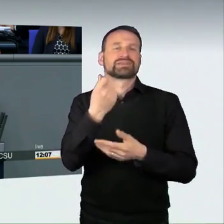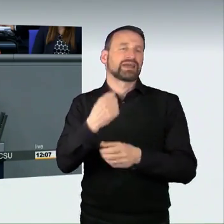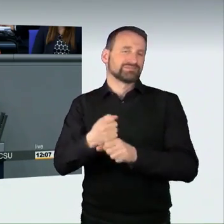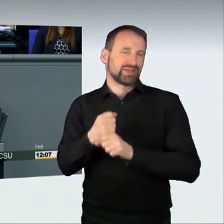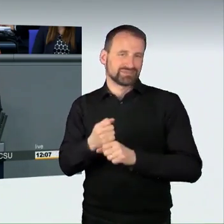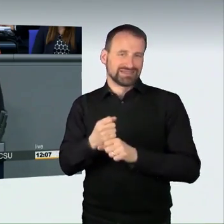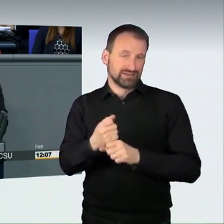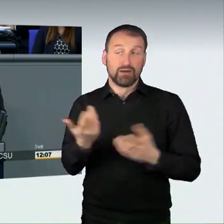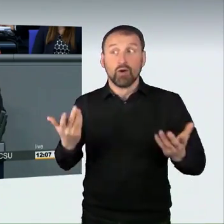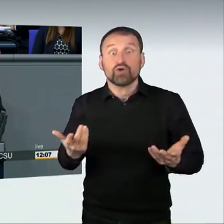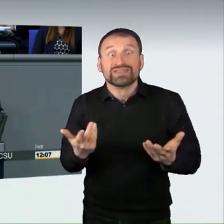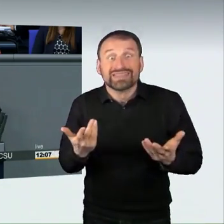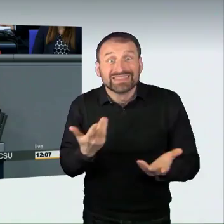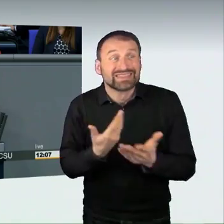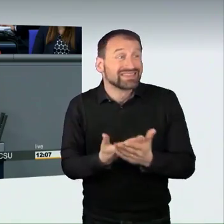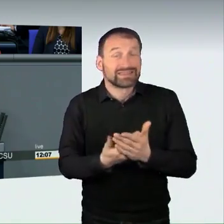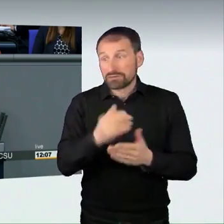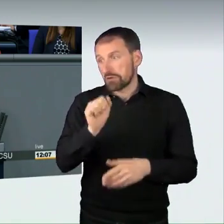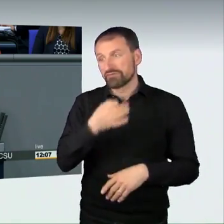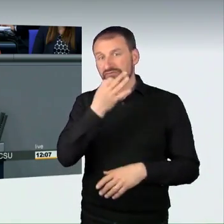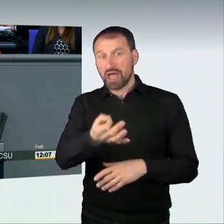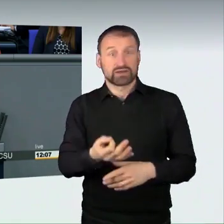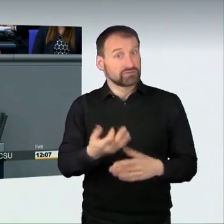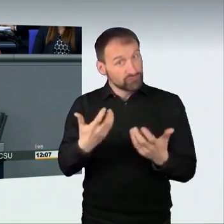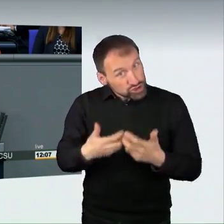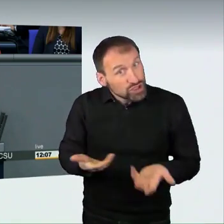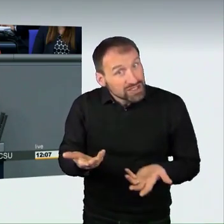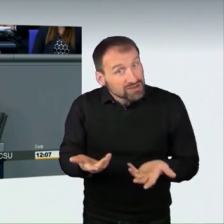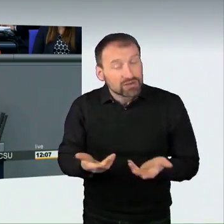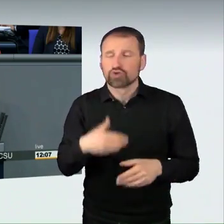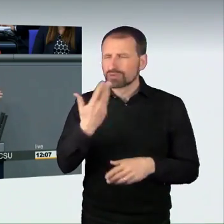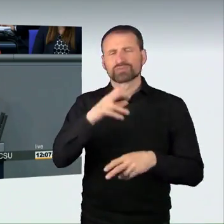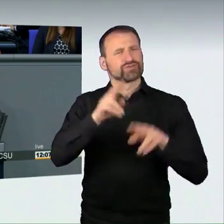die man methodisch hinterfragen könnte, zum Beispiel das,